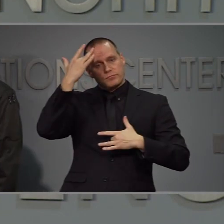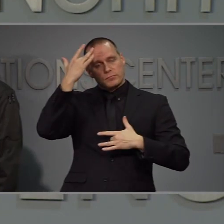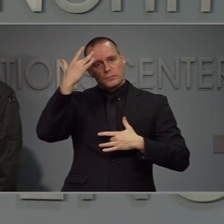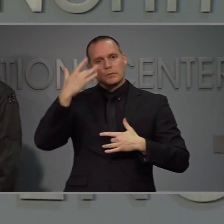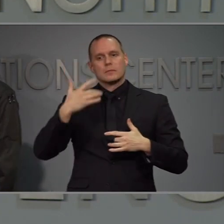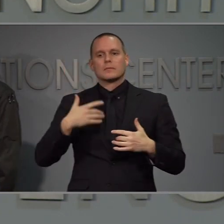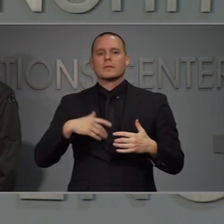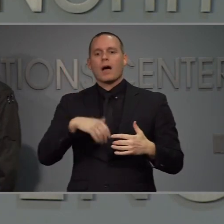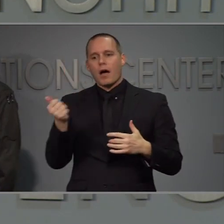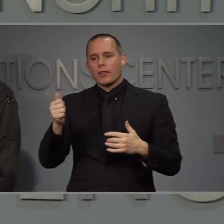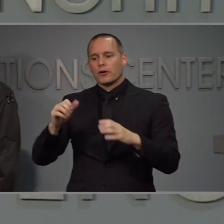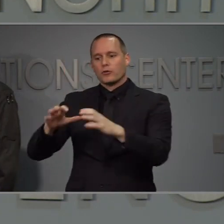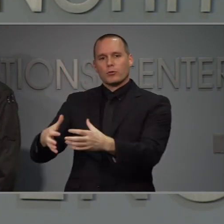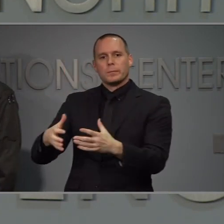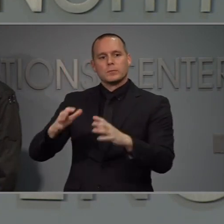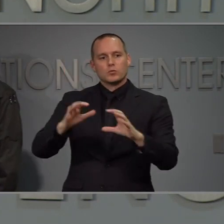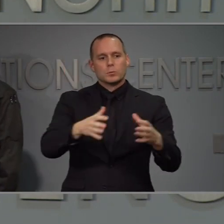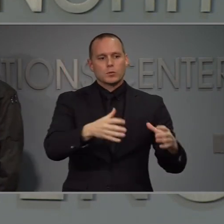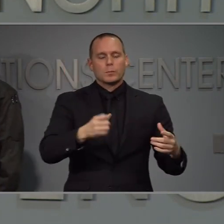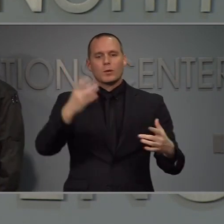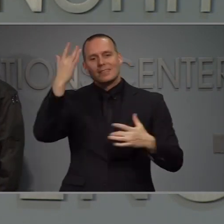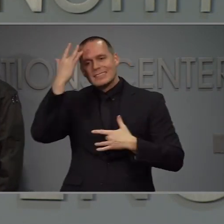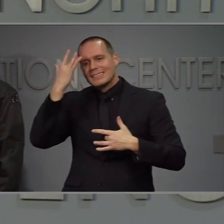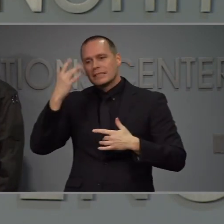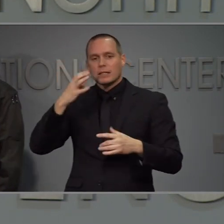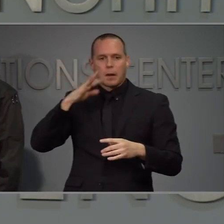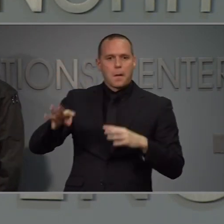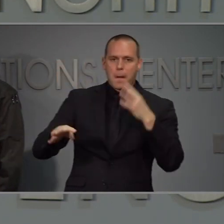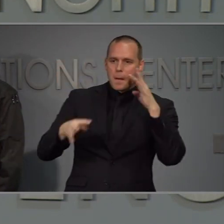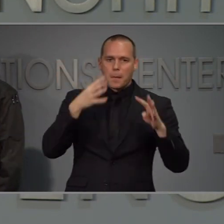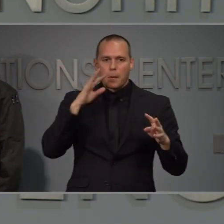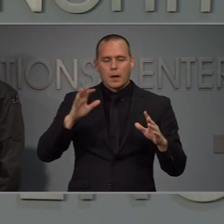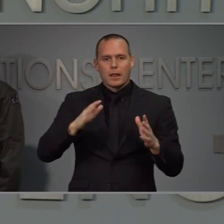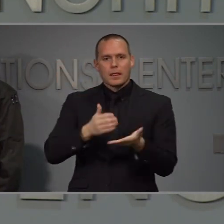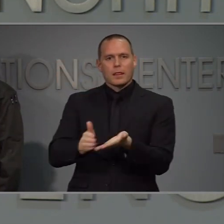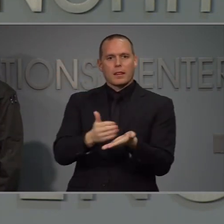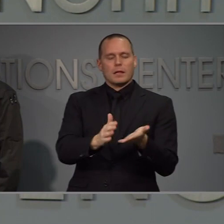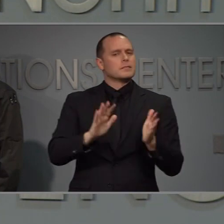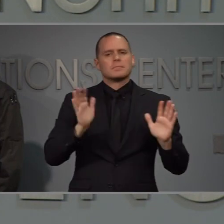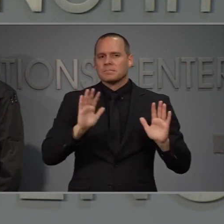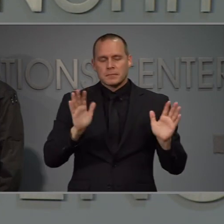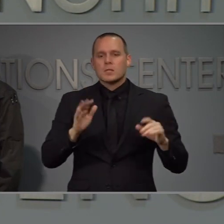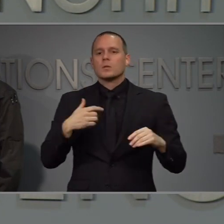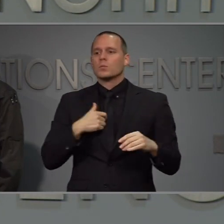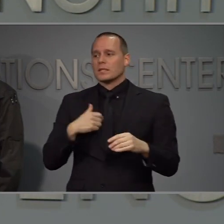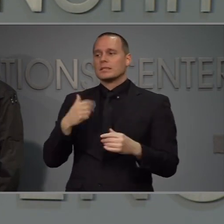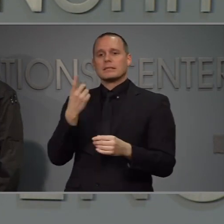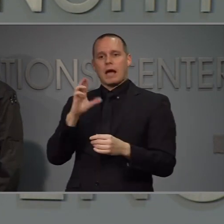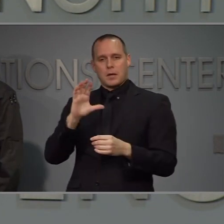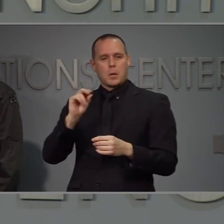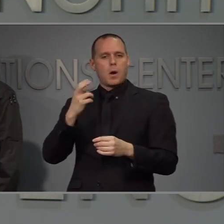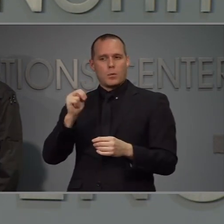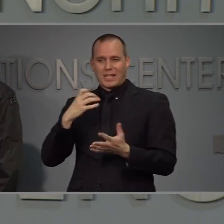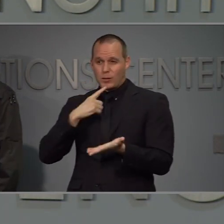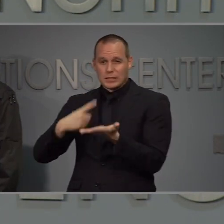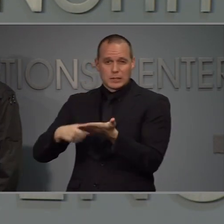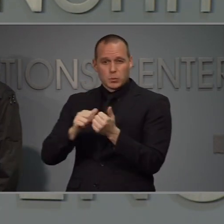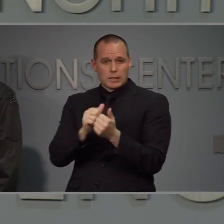this is u otras enfermedades, se ignoran No queremos que esto